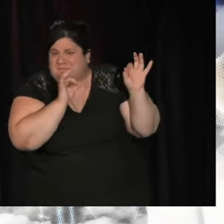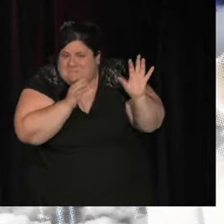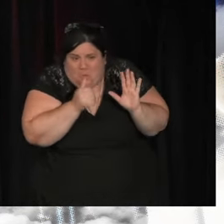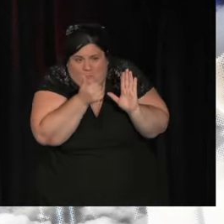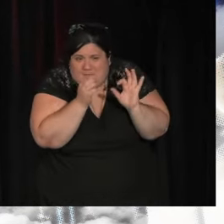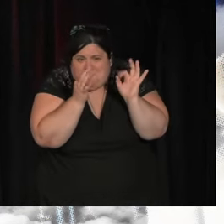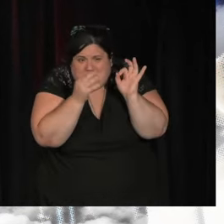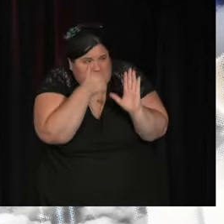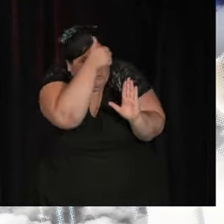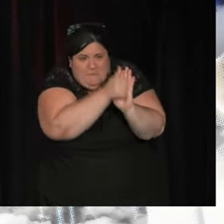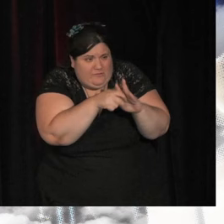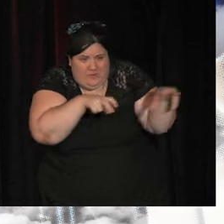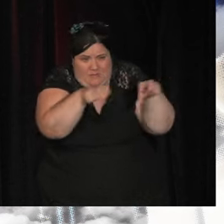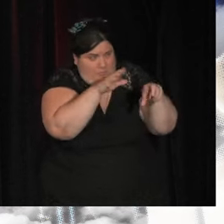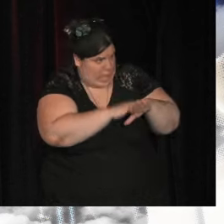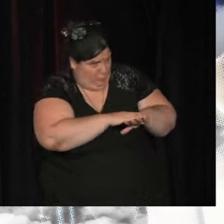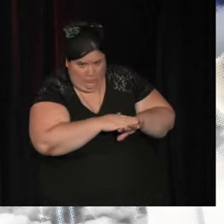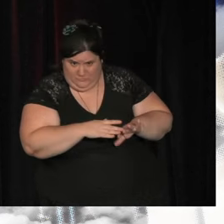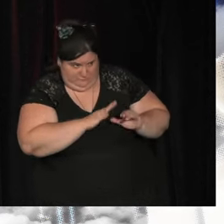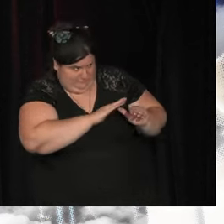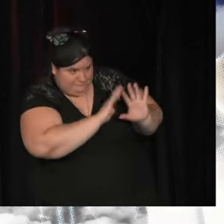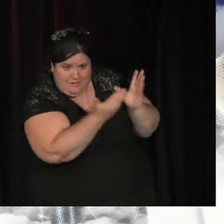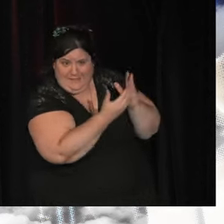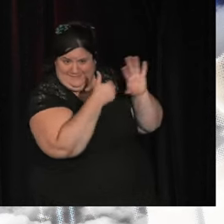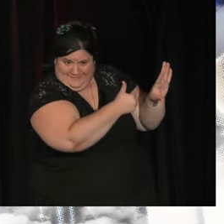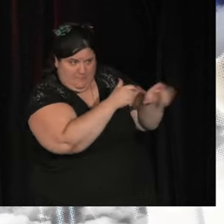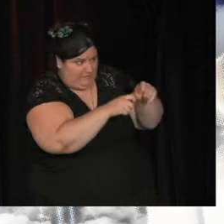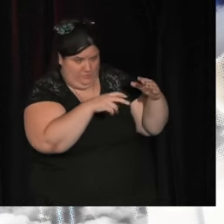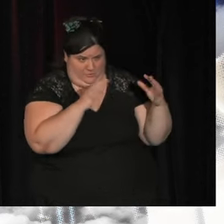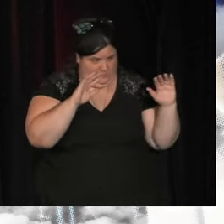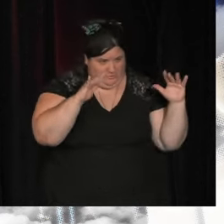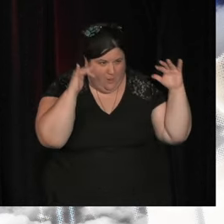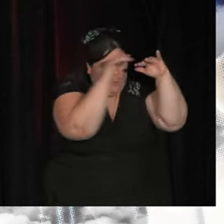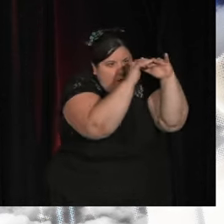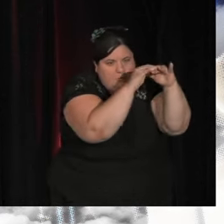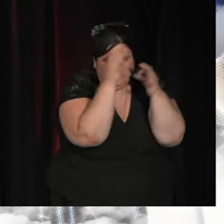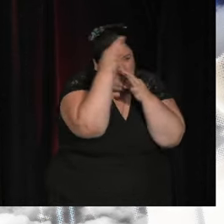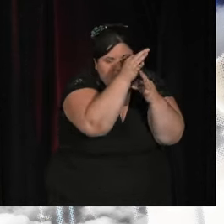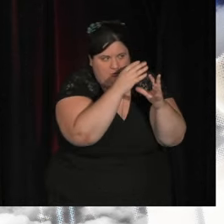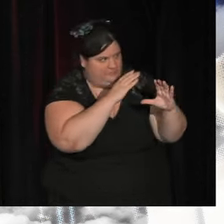Et donc le jeu en vocal à six, avec la communication, est très différent.